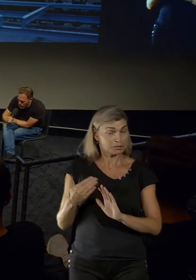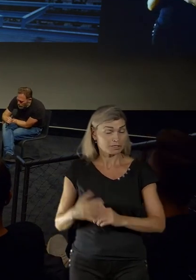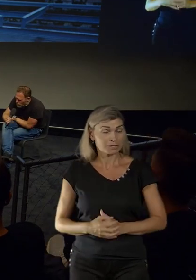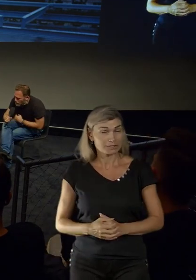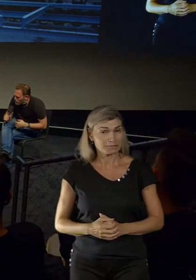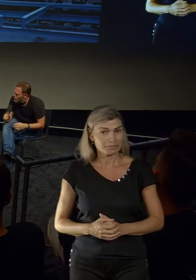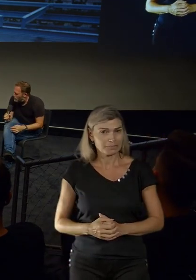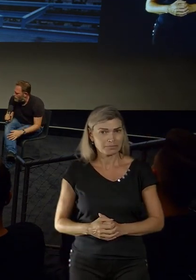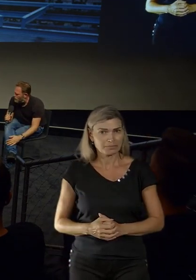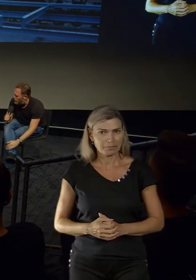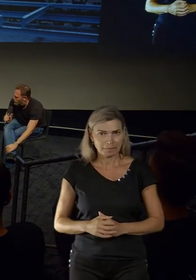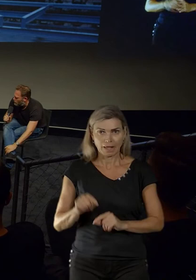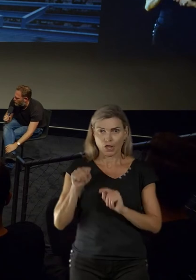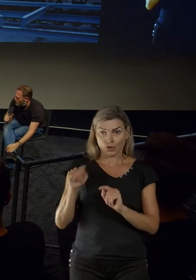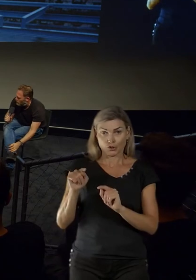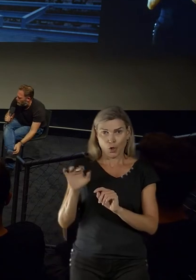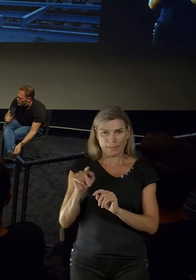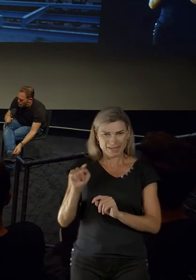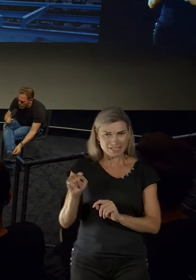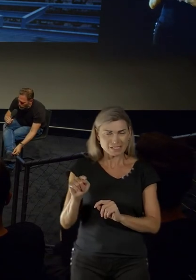My jsme zrovna tuhle výškovou dominantu tam